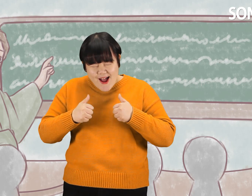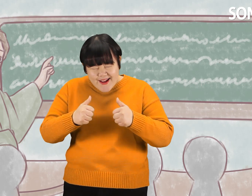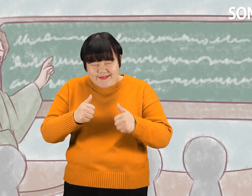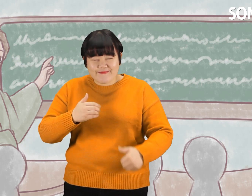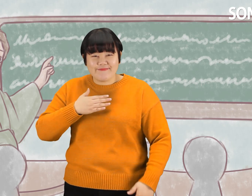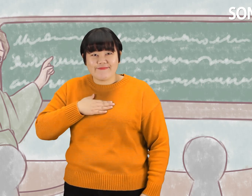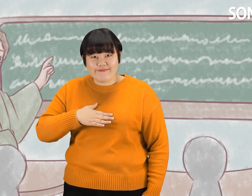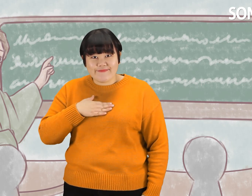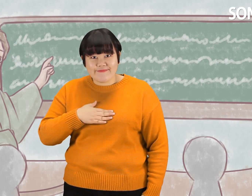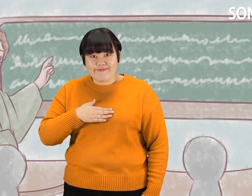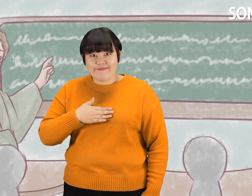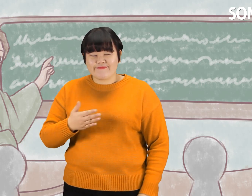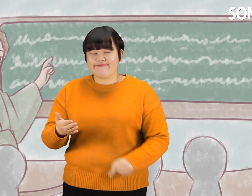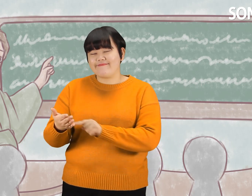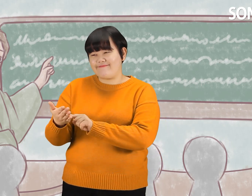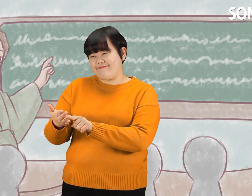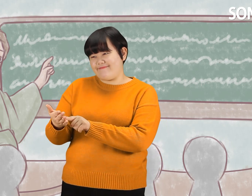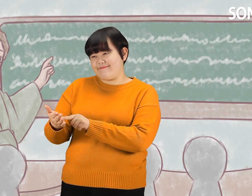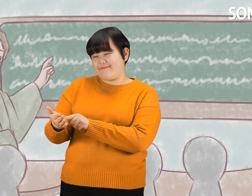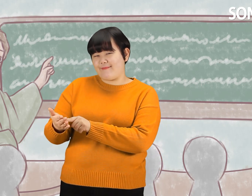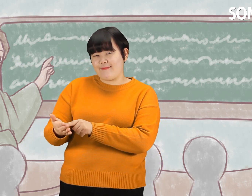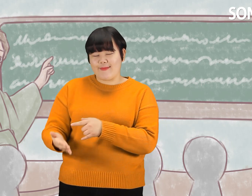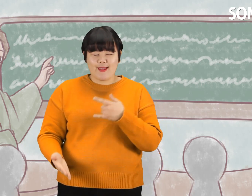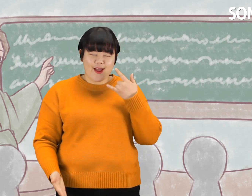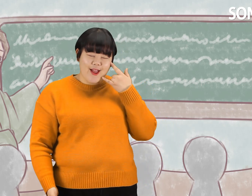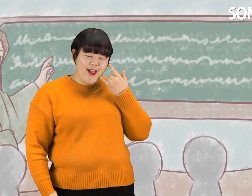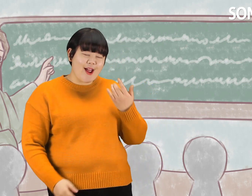「気をつけて頑張っ注ぐ。」